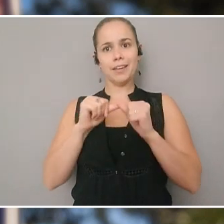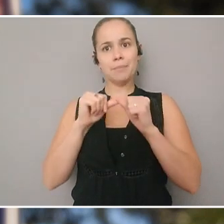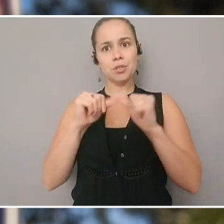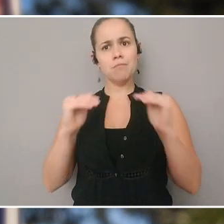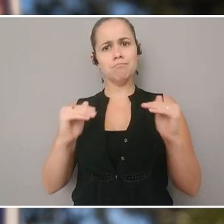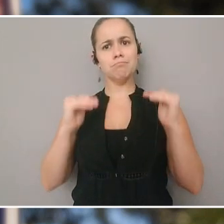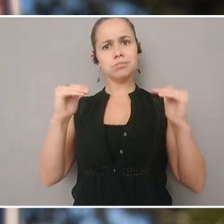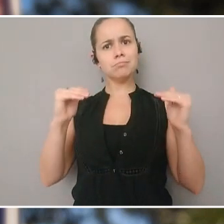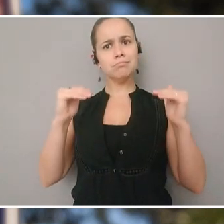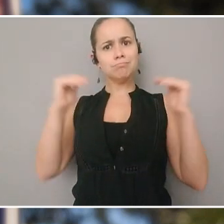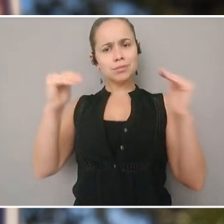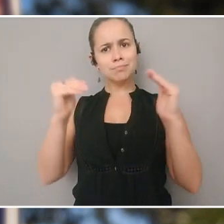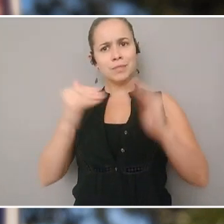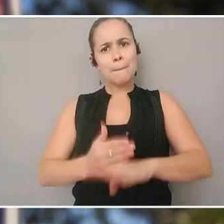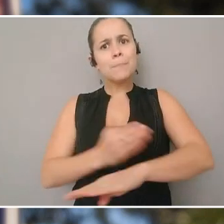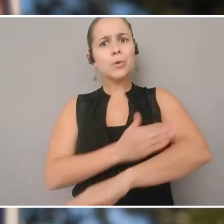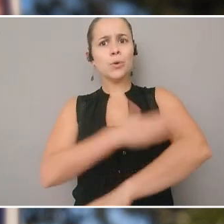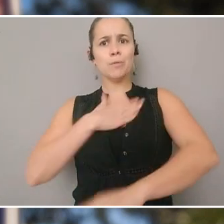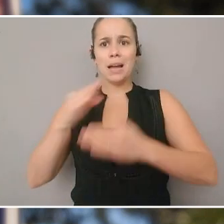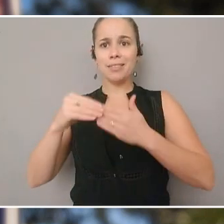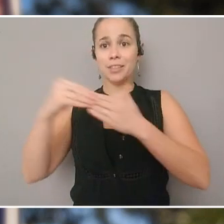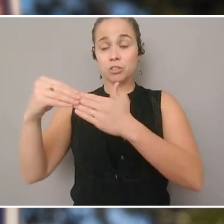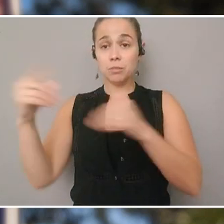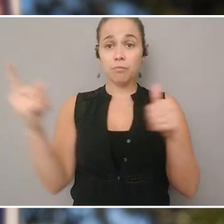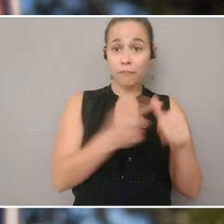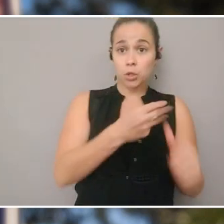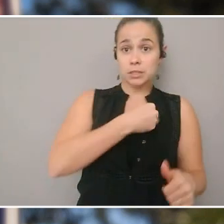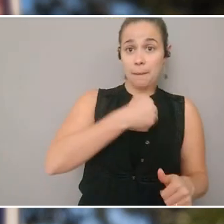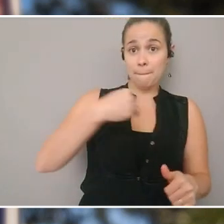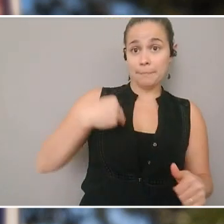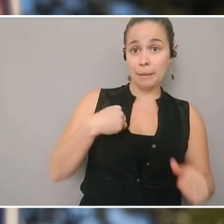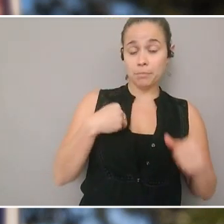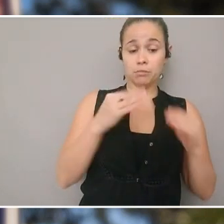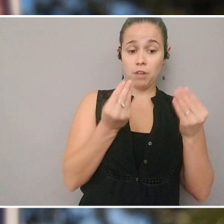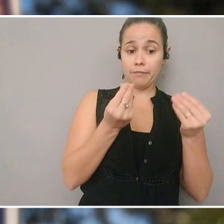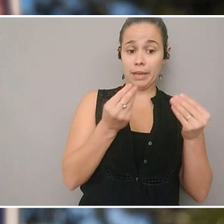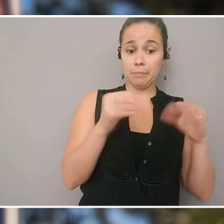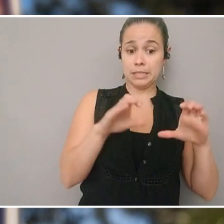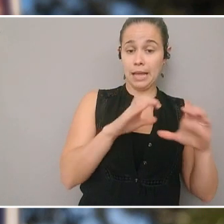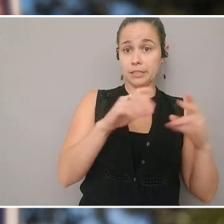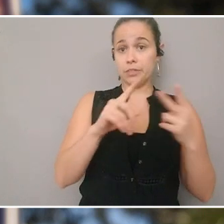de lider. Ser miembro del campus de